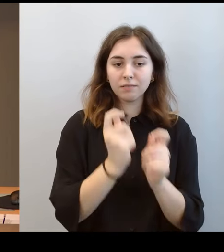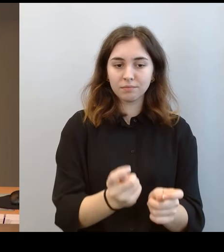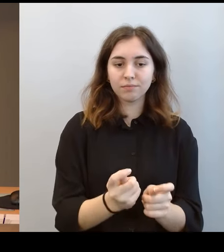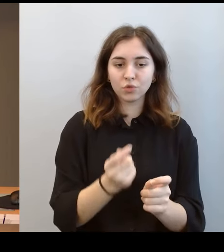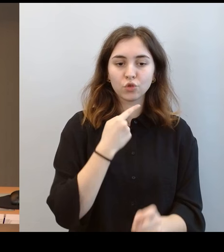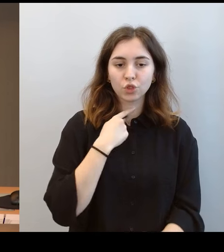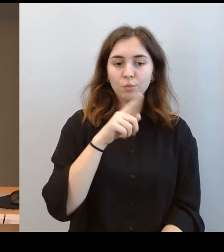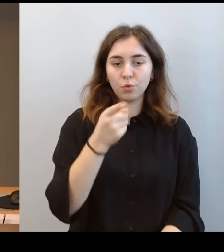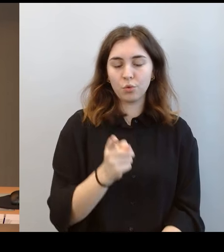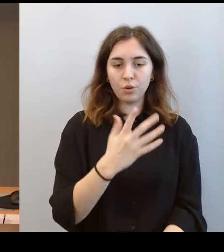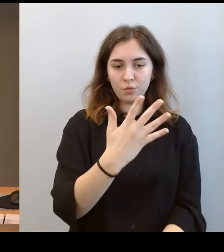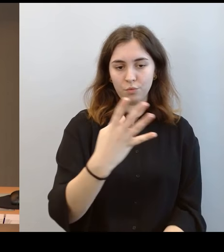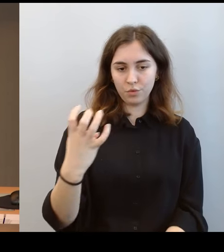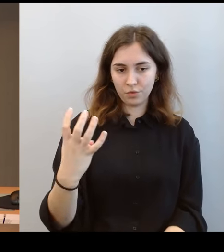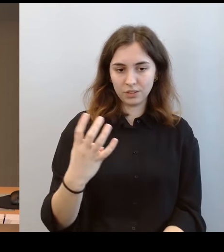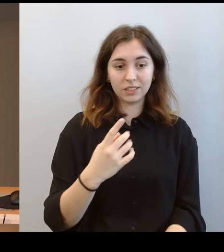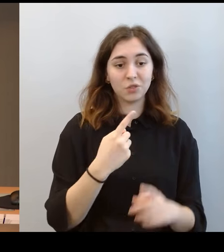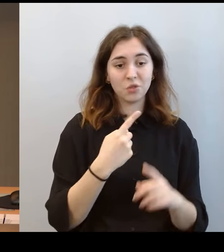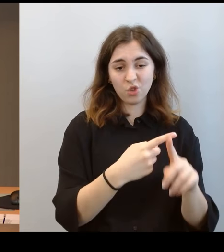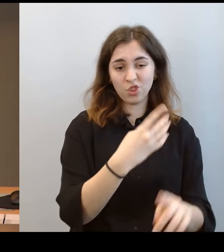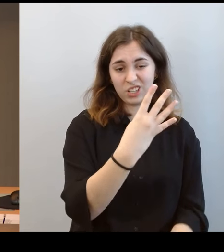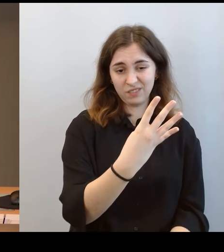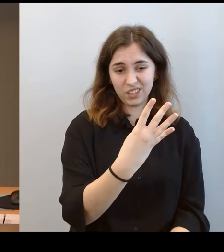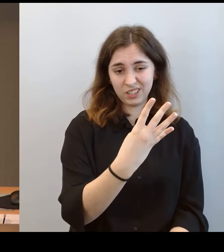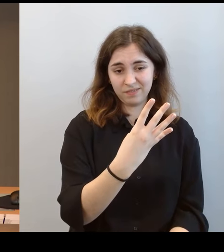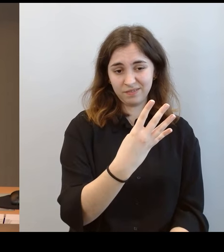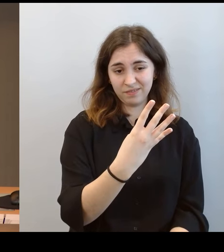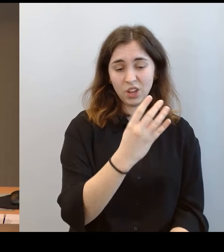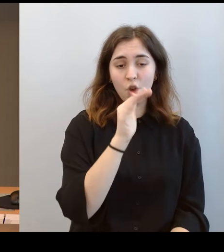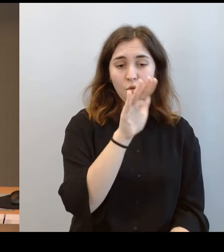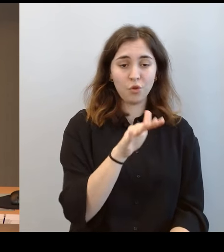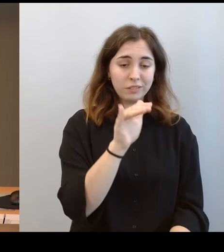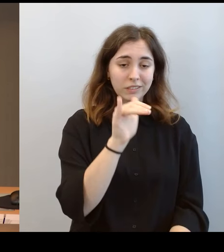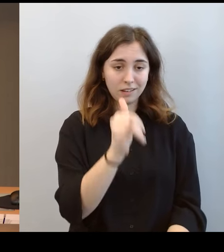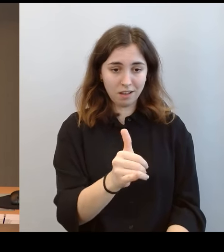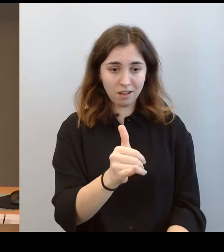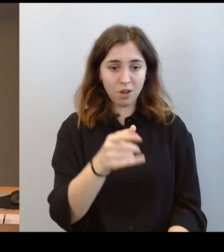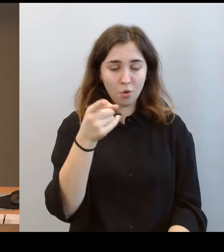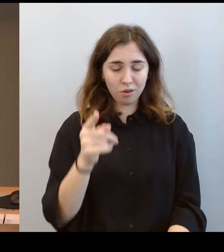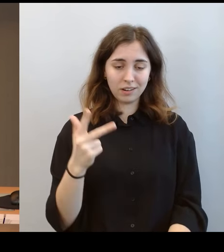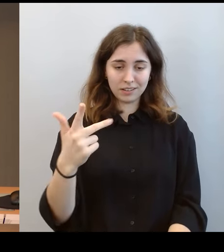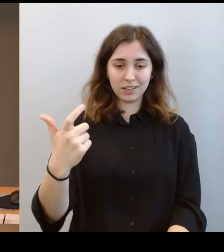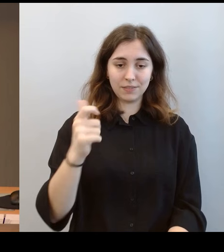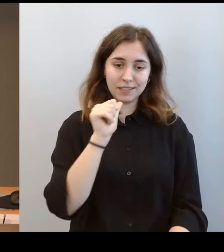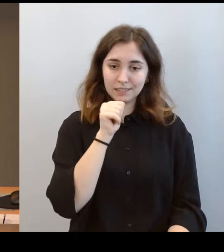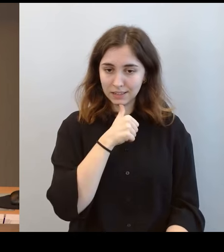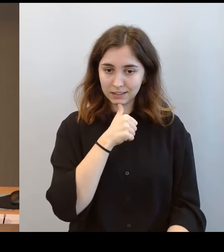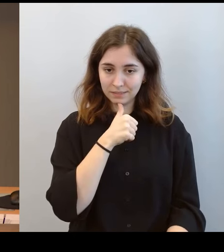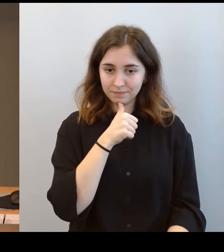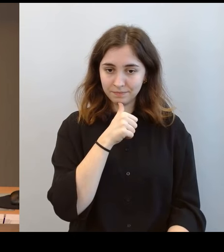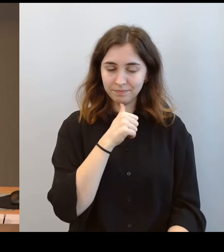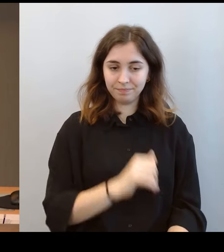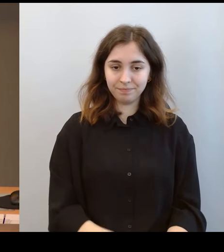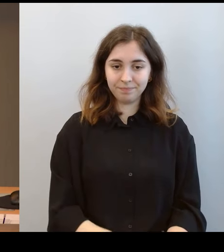vier Stimmen. 15 Ja- Stimmen, 123 Neinstimmen, drei Enthaltungen. Damit ist Herr Lindemann nicht